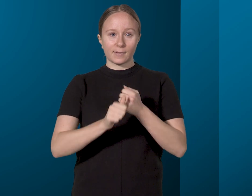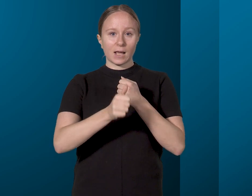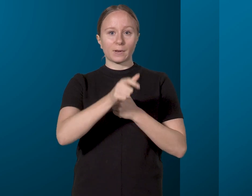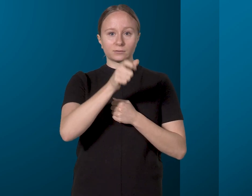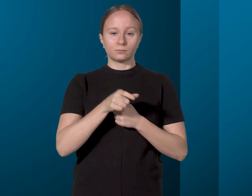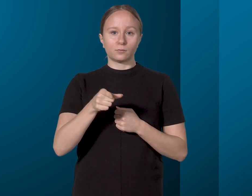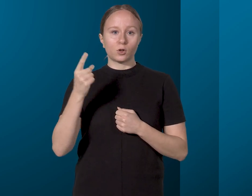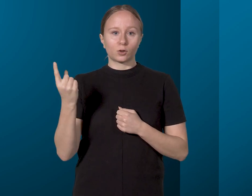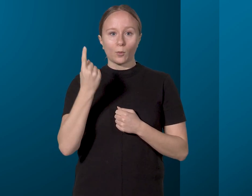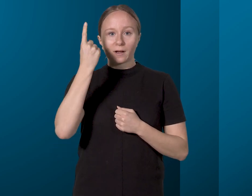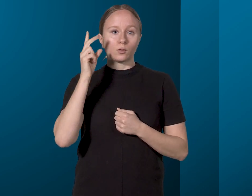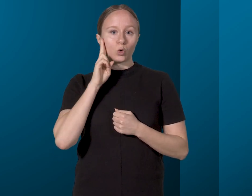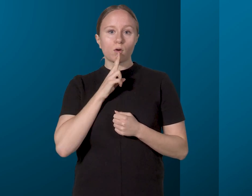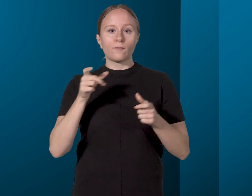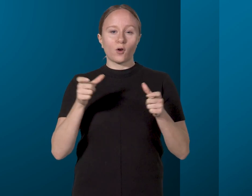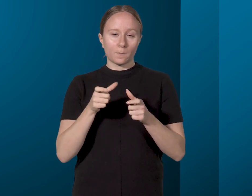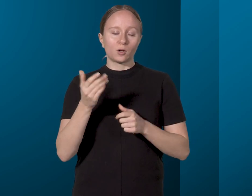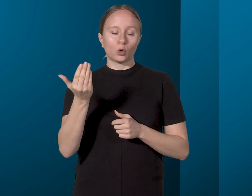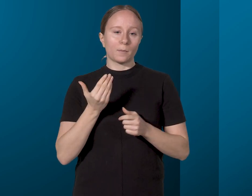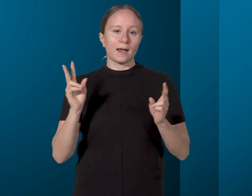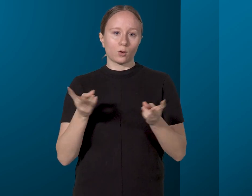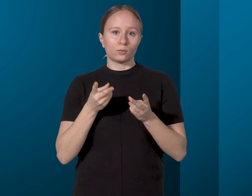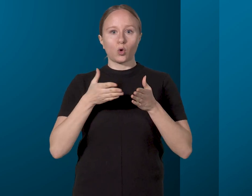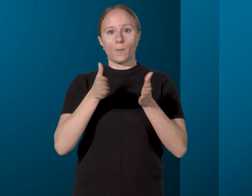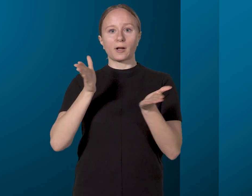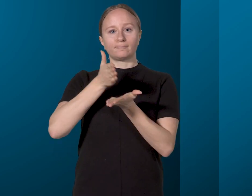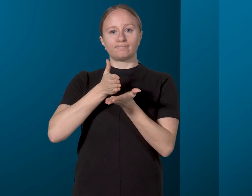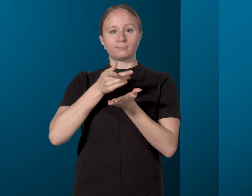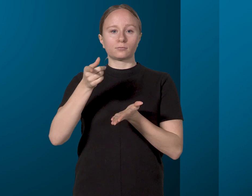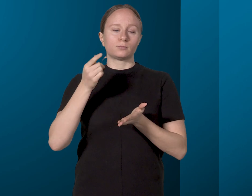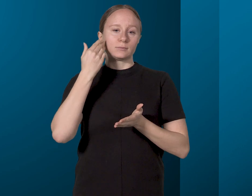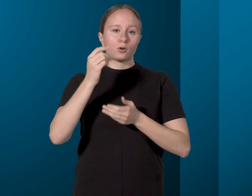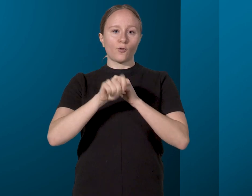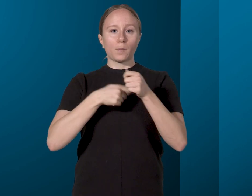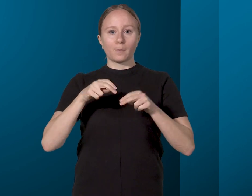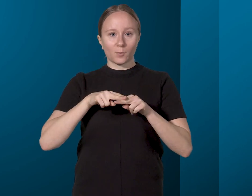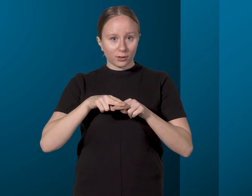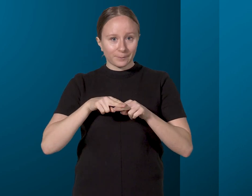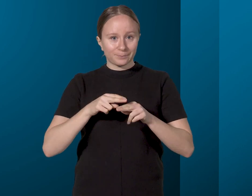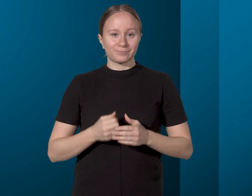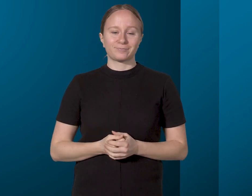En representant från Kuopio Dövförening kommer ändå - att hålla öppningstalet vid förbundsmötet.